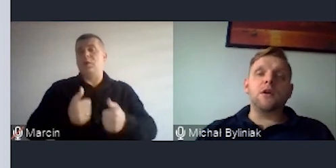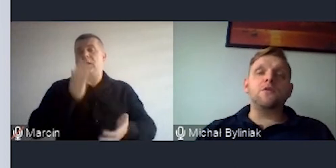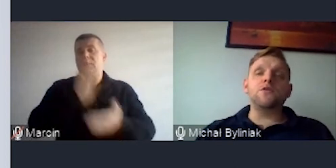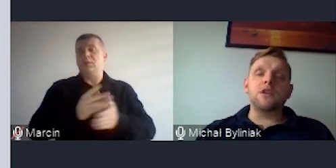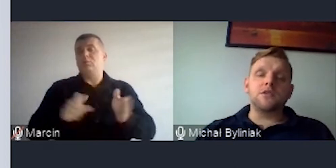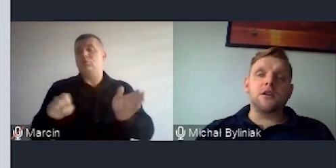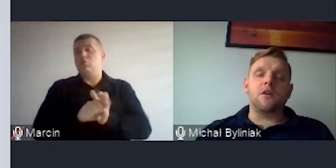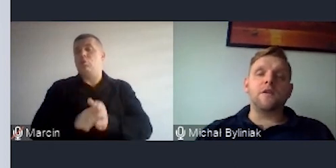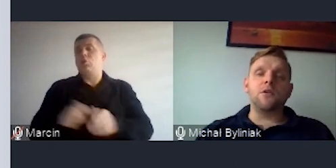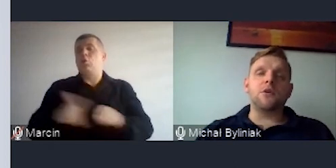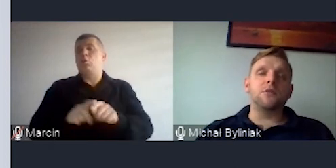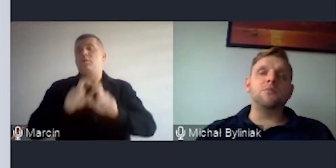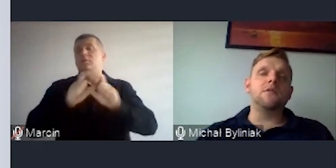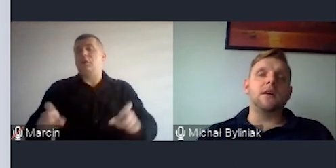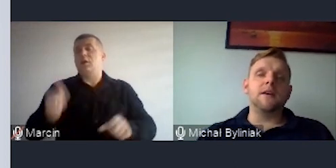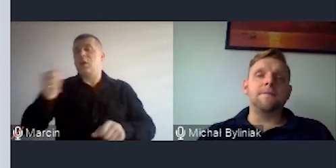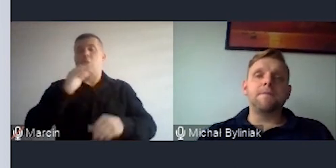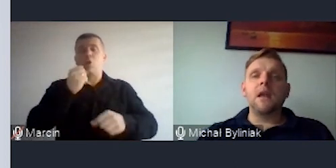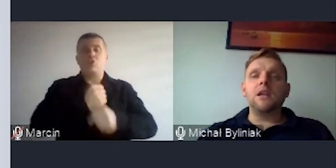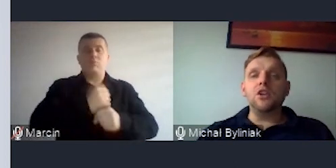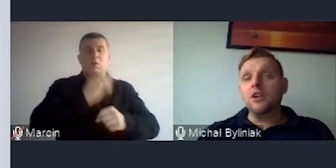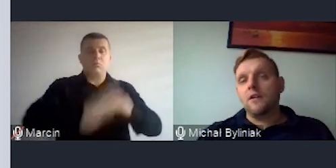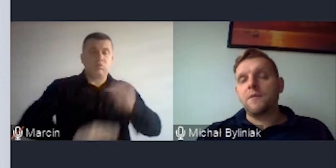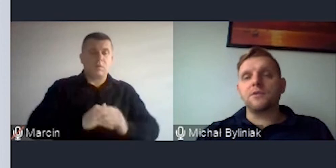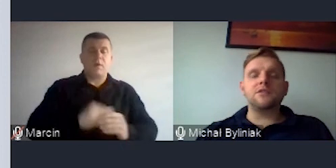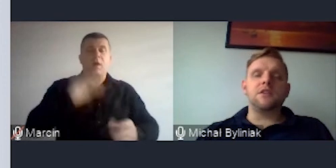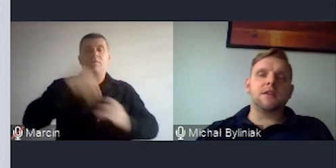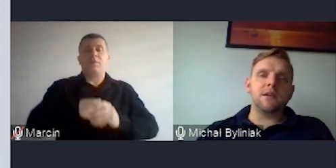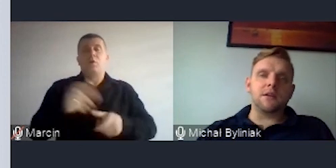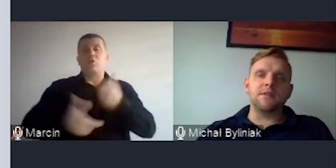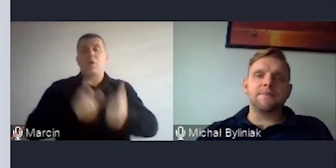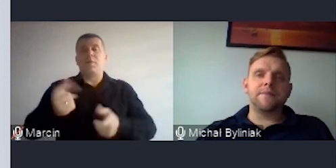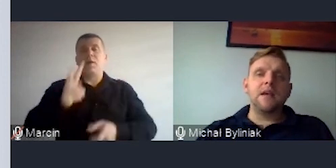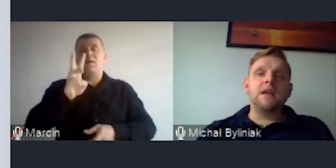które równocześnie oferują roboty budowalne i wyposażenie restauracji.